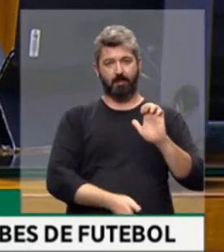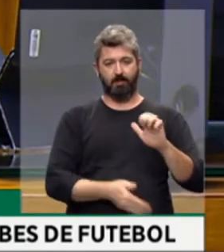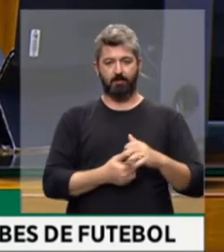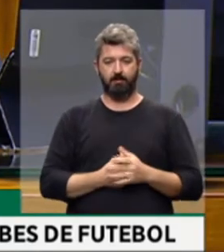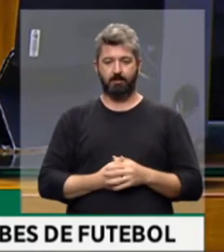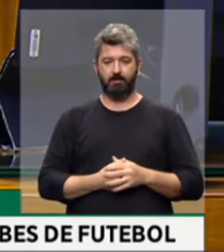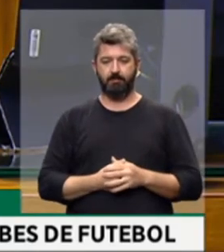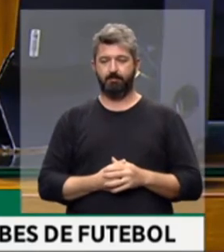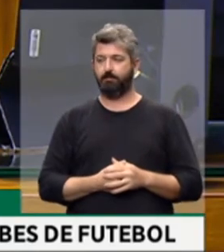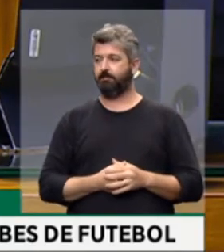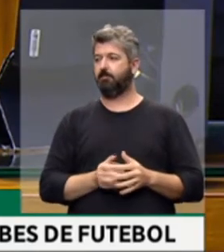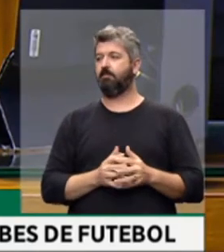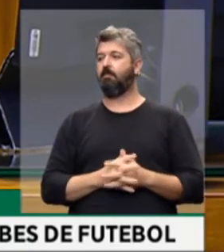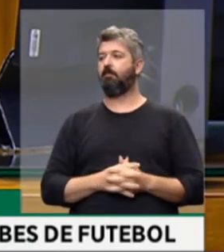170, NÃO, 265. REJEITADO. A